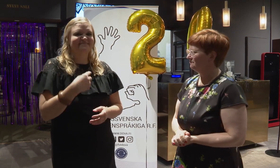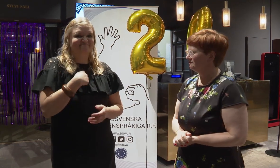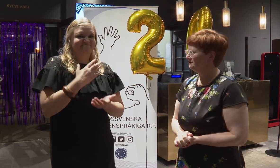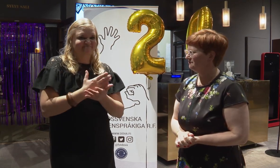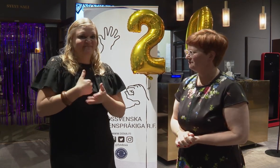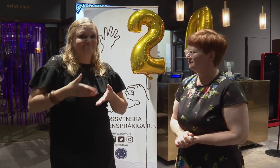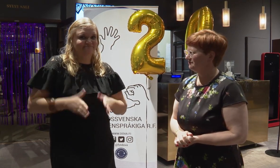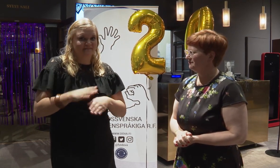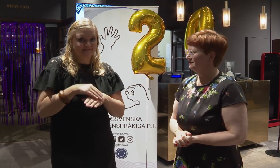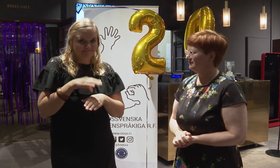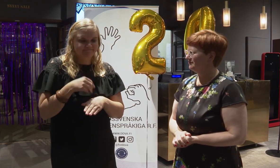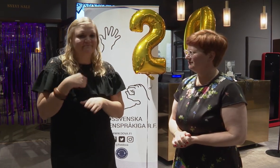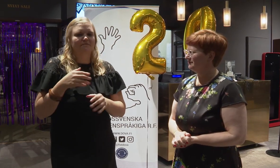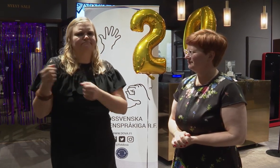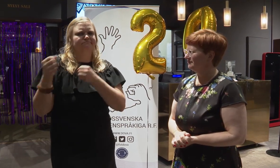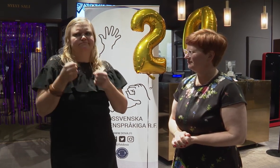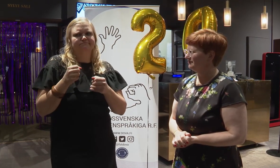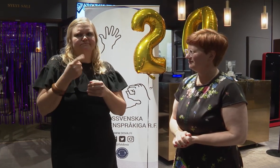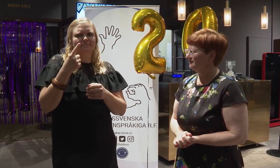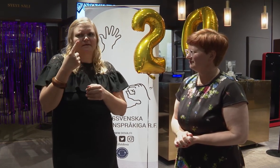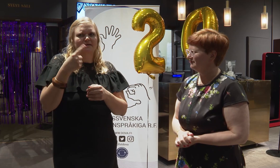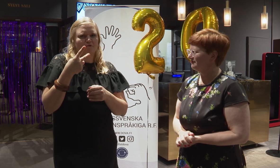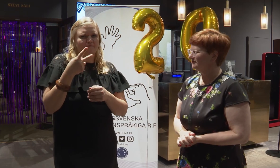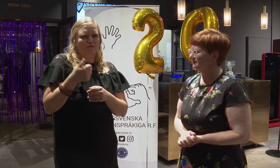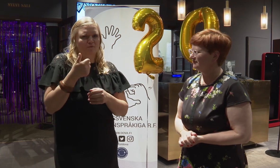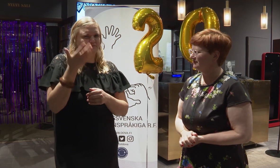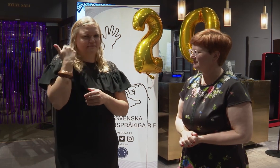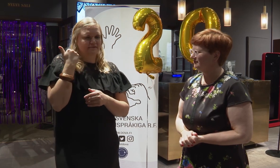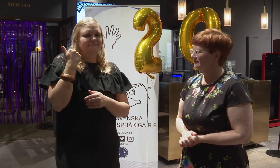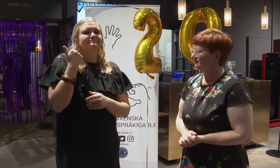Olen siis tosiaan syntynyt Ruotsissa, ja muutin Suomeen 12 vuotta sitten.